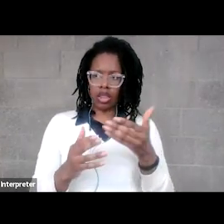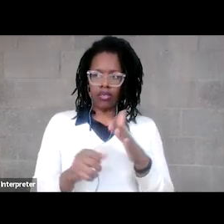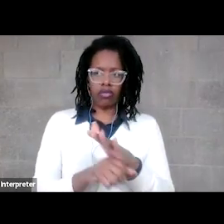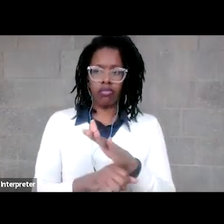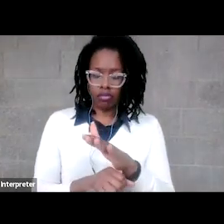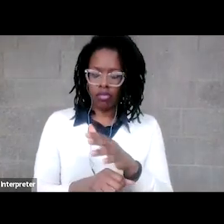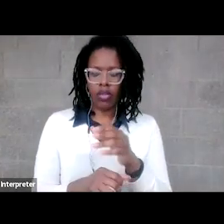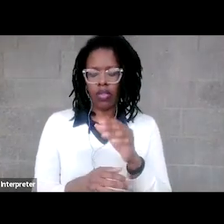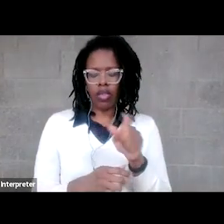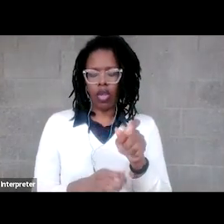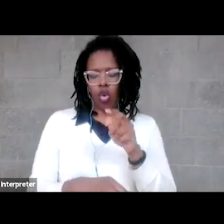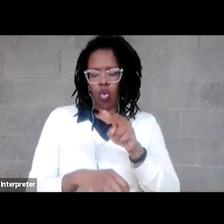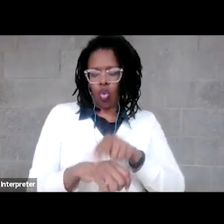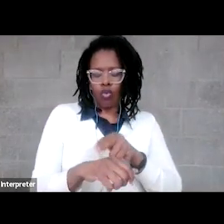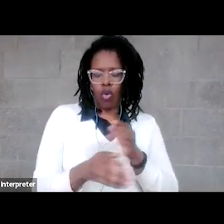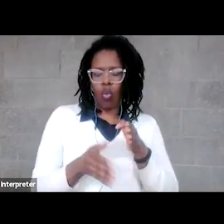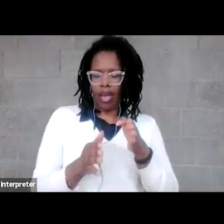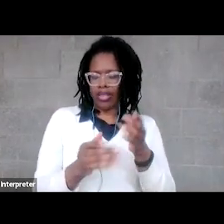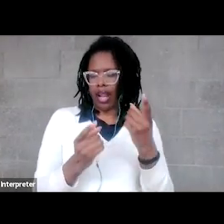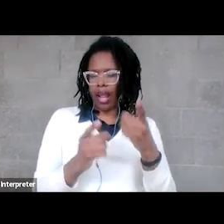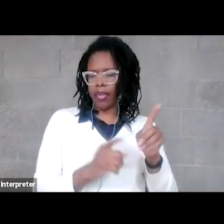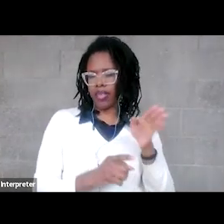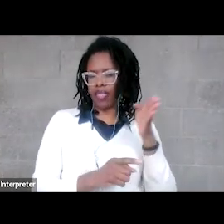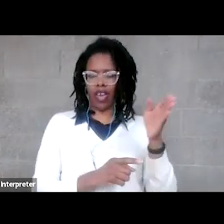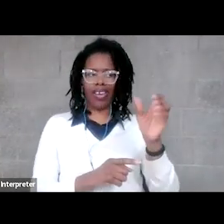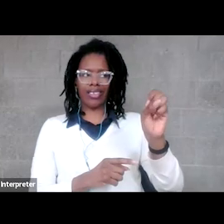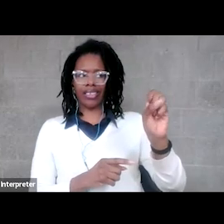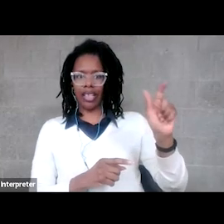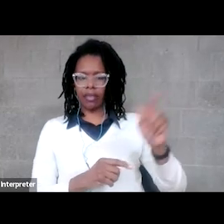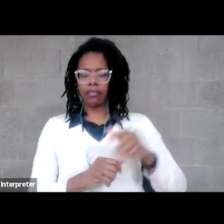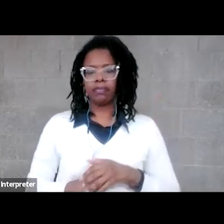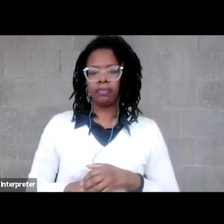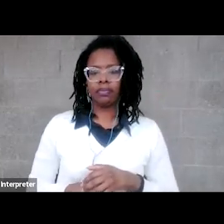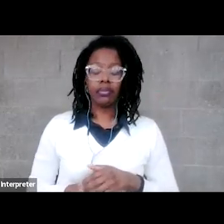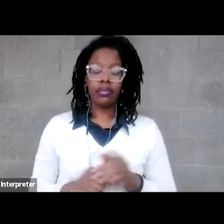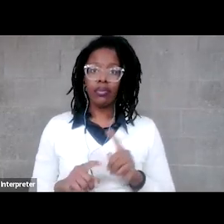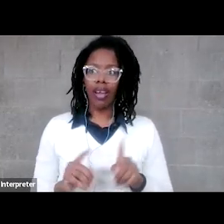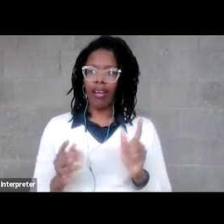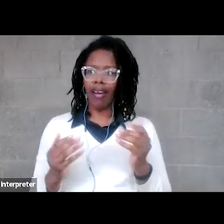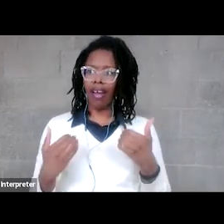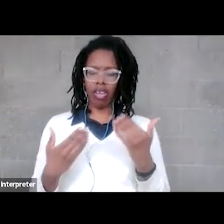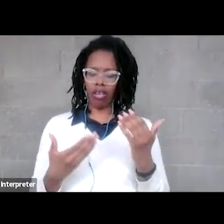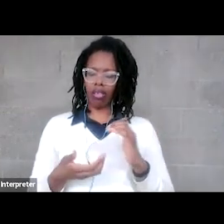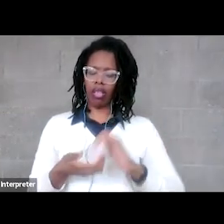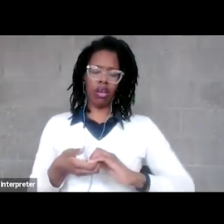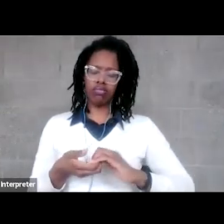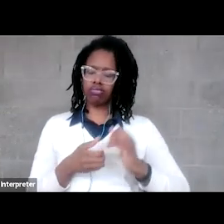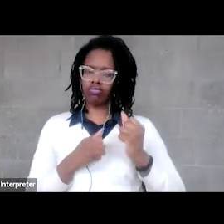que debería tener en la SSA. Sin embargo, tener una colaboración muy buena con la oficina local puede significar